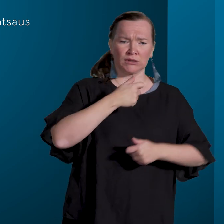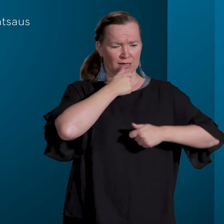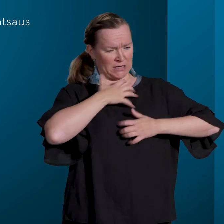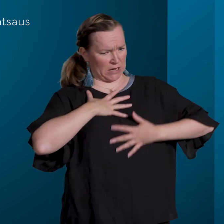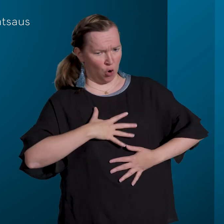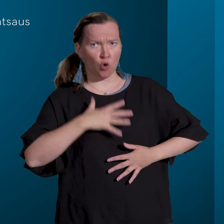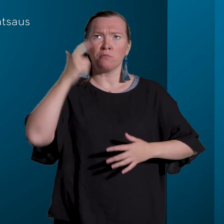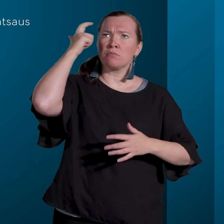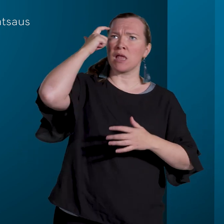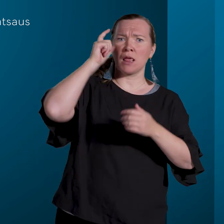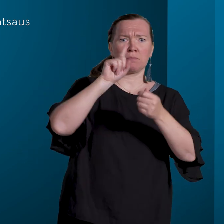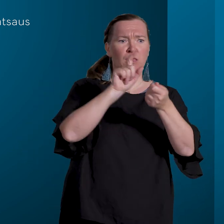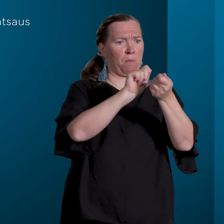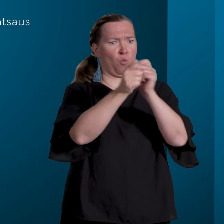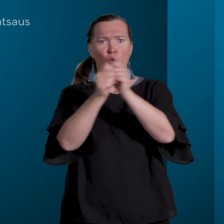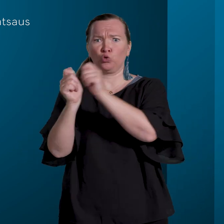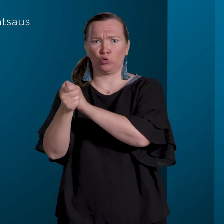syventyä kehollisiin sekä mielen muutoksiin, -